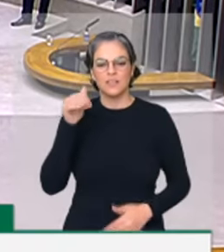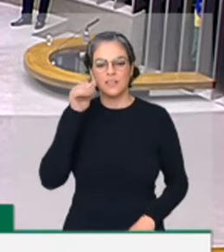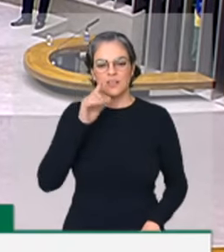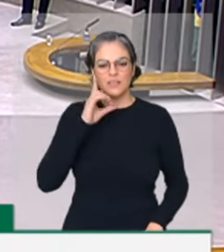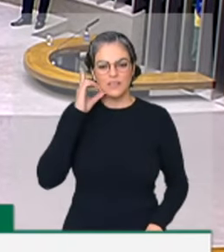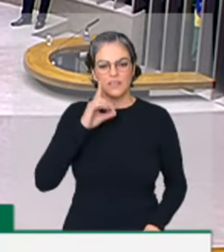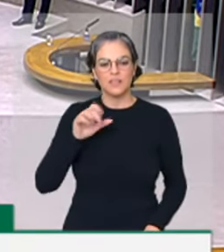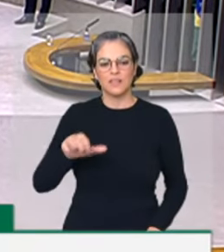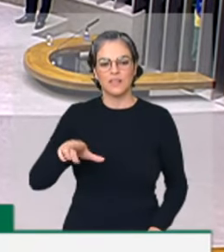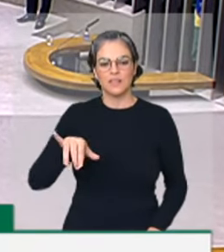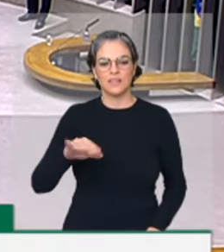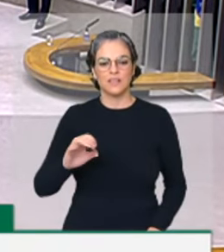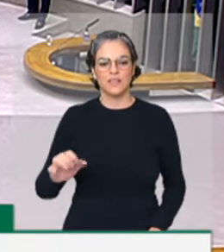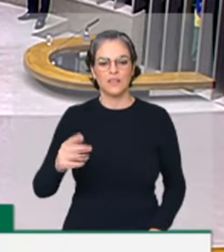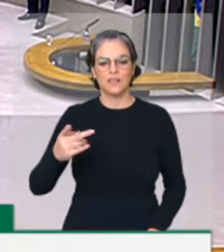PRESIDENTE.... ARTHUR LIRA QUE ABRE ESTA... ESTA EXCEÇÃ